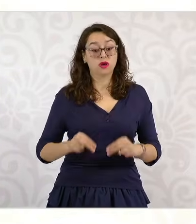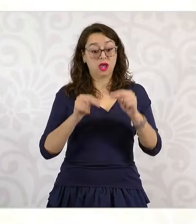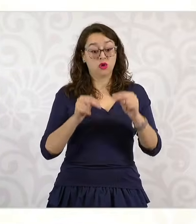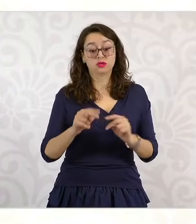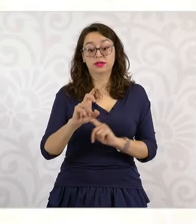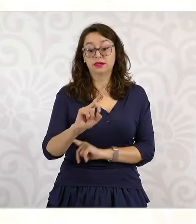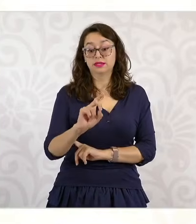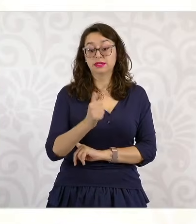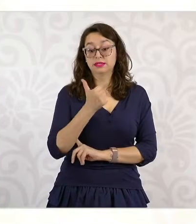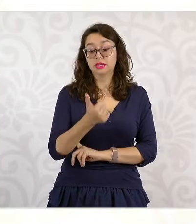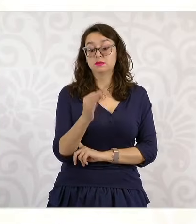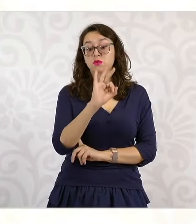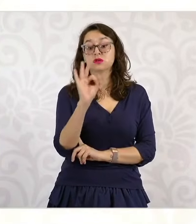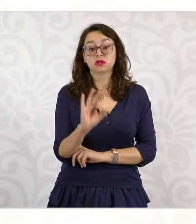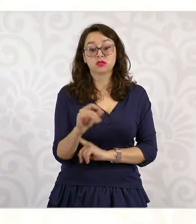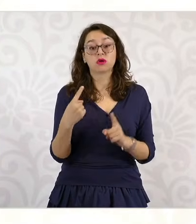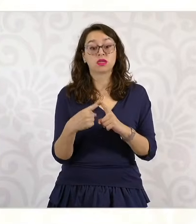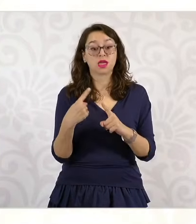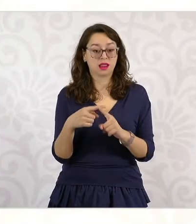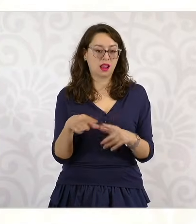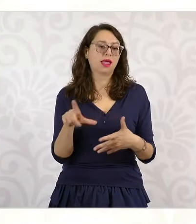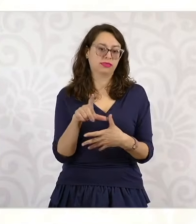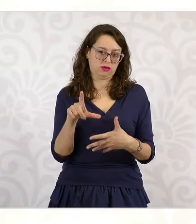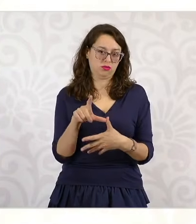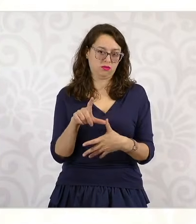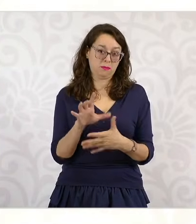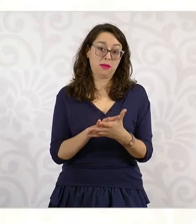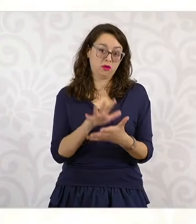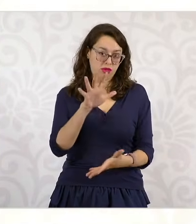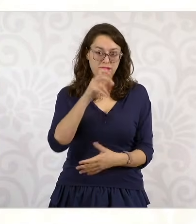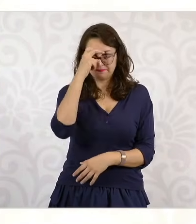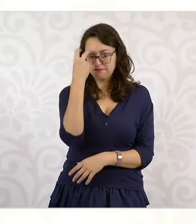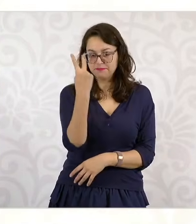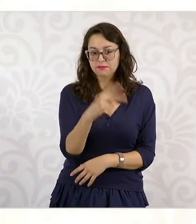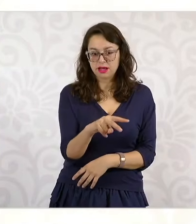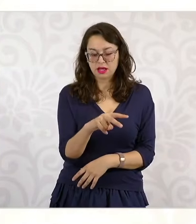latinos y la mayoría son mexicanos. Este es un dato muy importante porque los latinos nada más